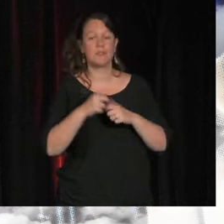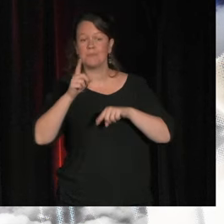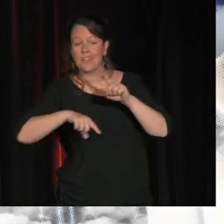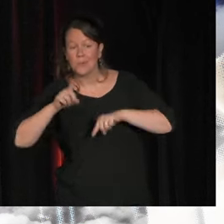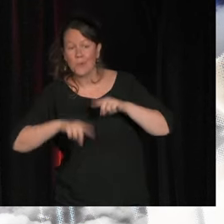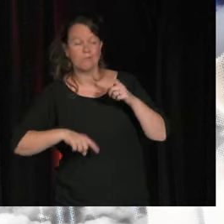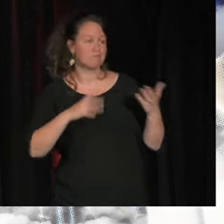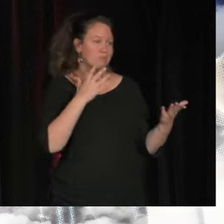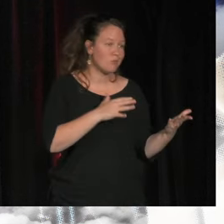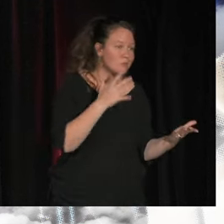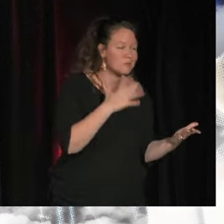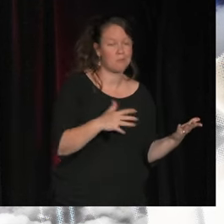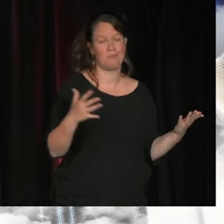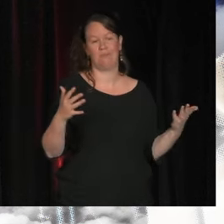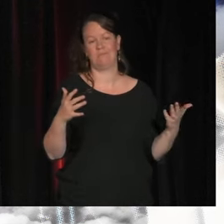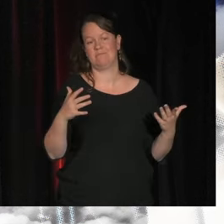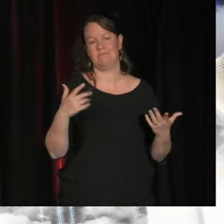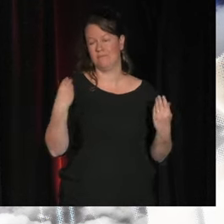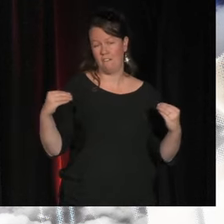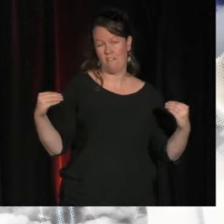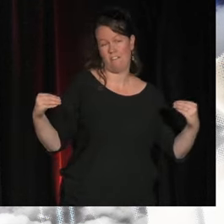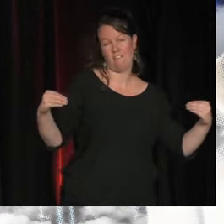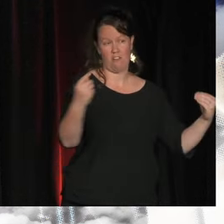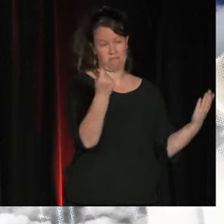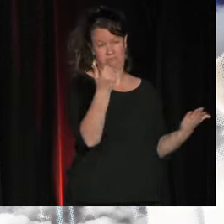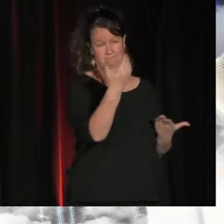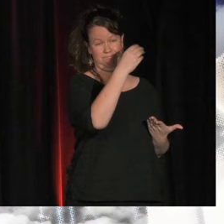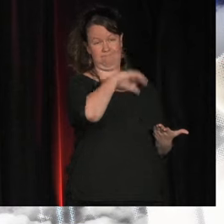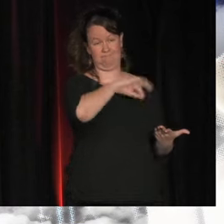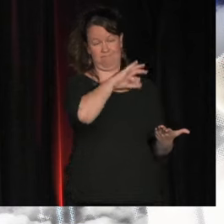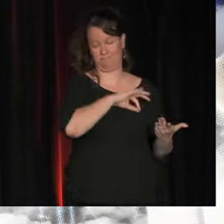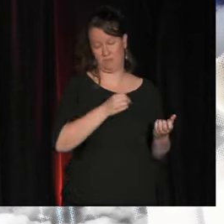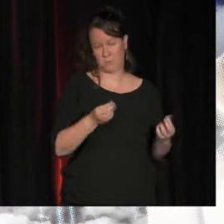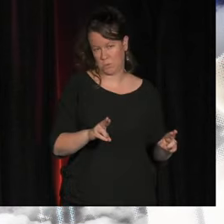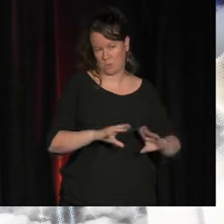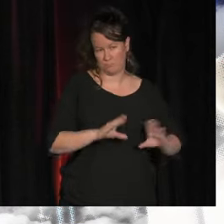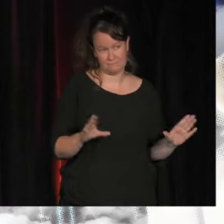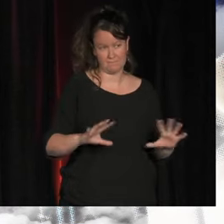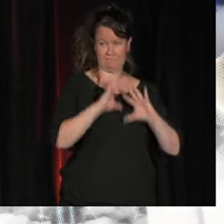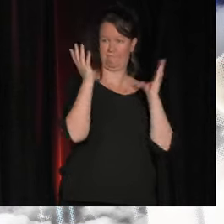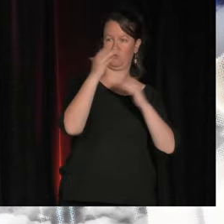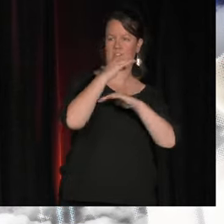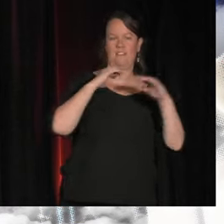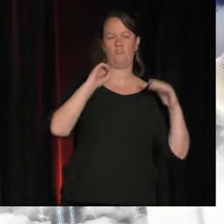des chansons, des choses comme ça, il y a moyen de créer beaucoup d'argent avec cet univers qui est Overwatch plus que de l'e-sport,